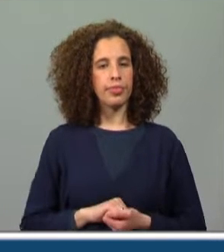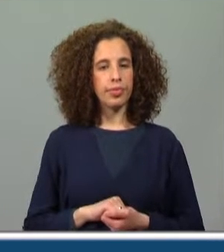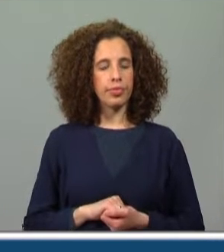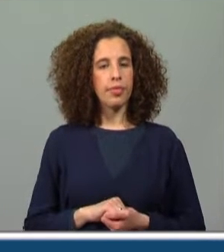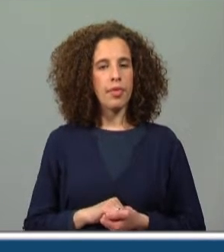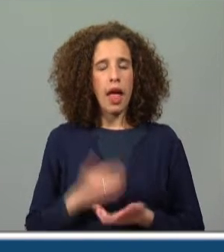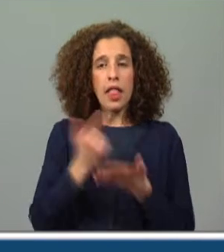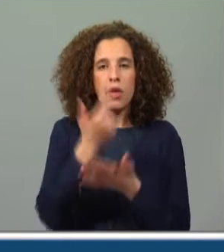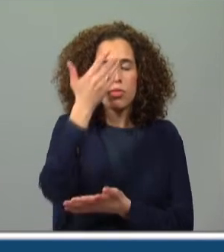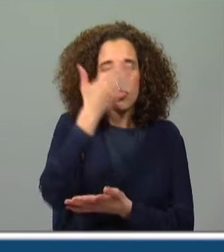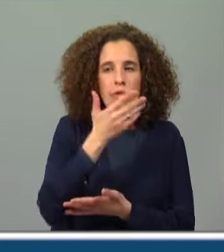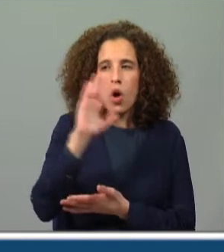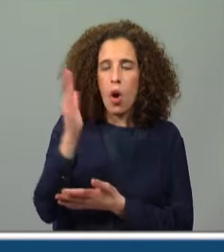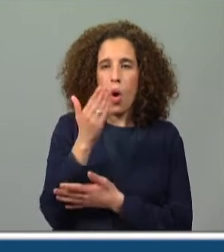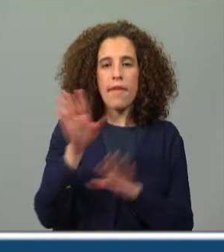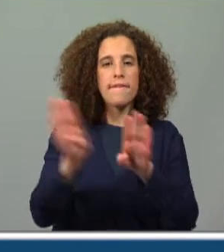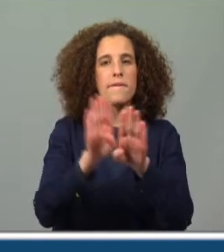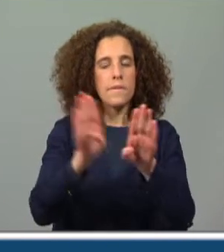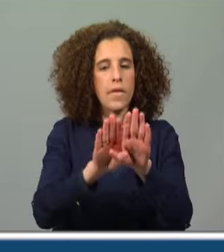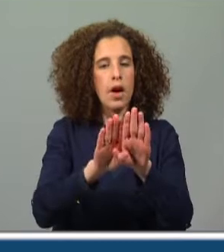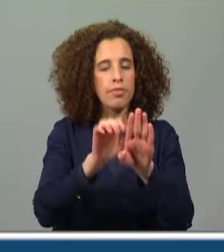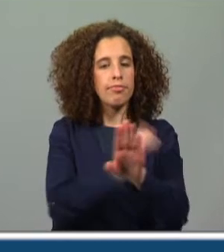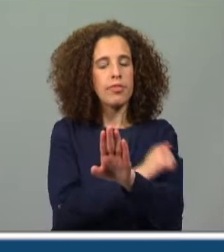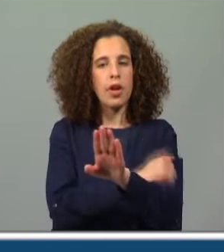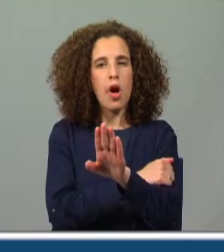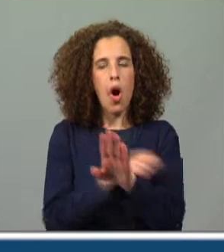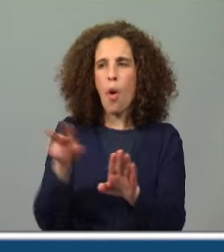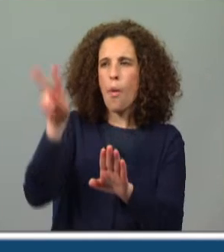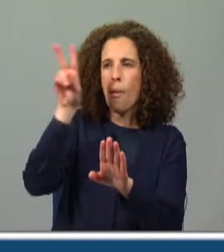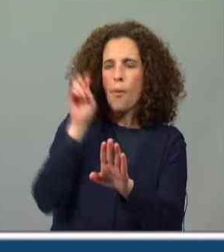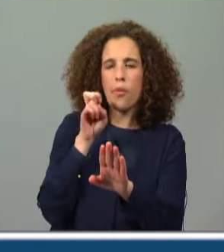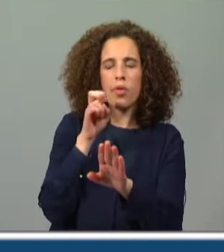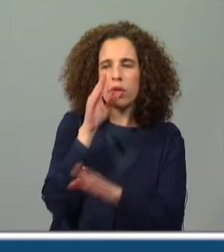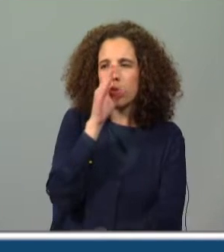até que um dia quando estava a porta de sua casa ouvindo humilde silenciosa a 直到有一天我在門口你的家 聽著 卑微的 沉默的